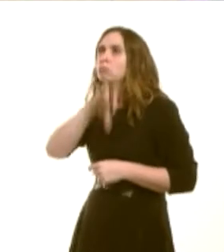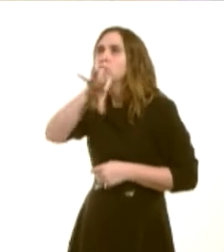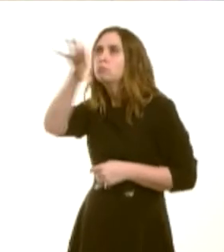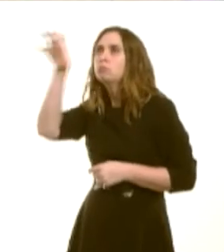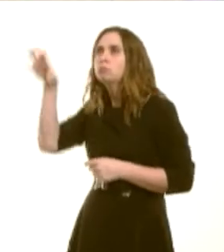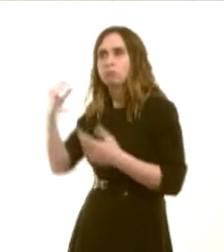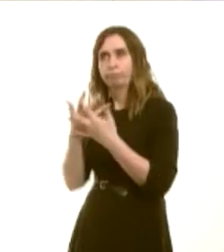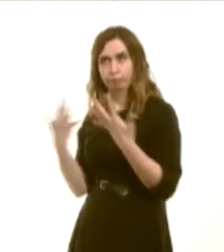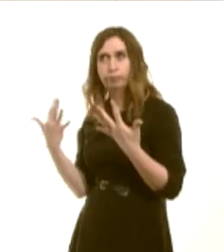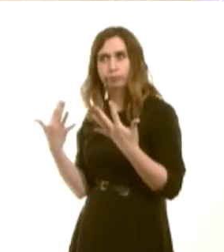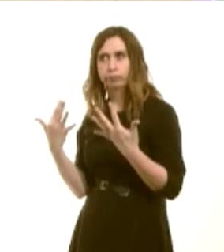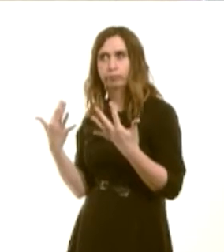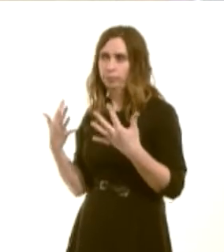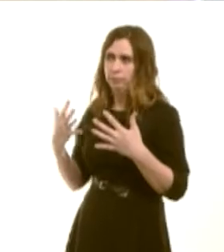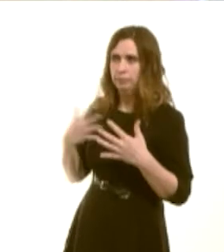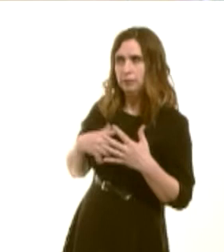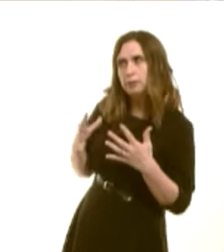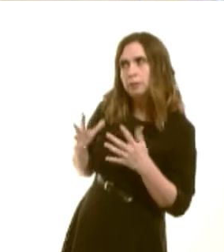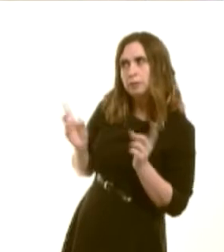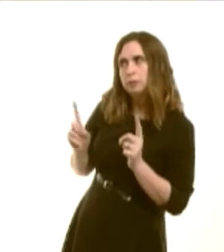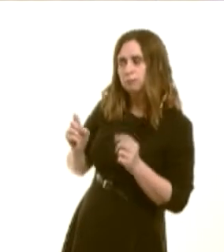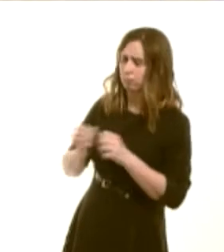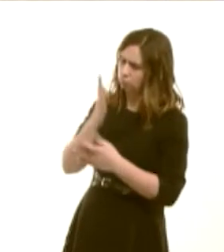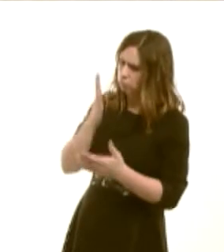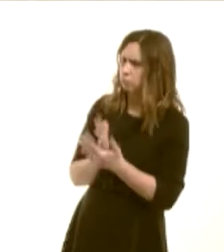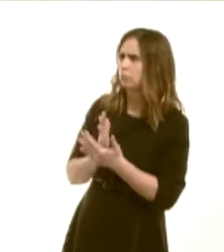yn digwydd rhwng colegau addysg bellach a phrifysgolion. Rwyín croesawu hynny. Rwyín